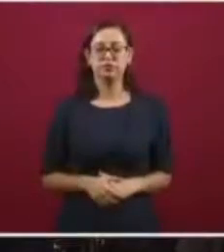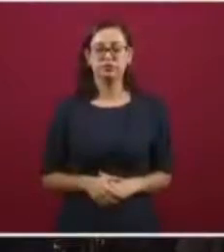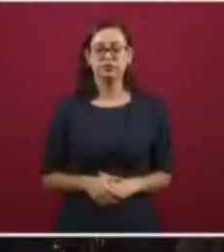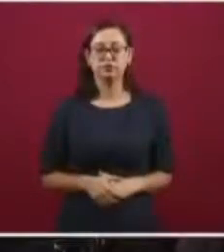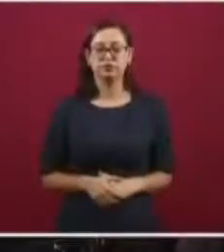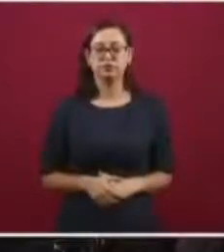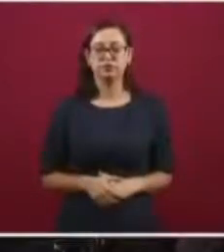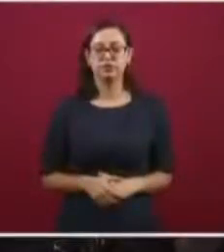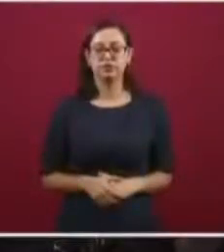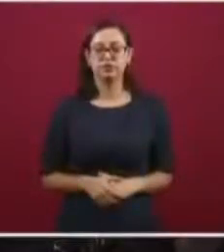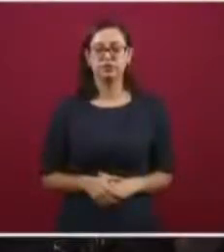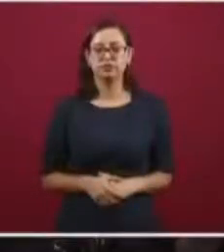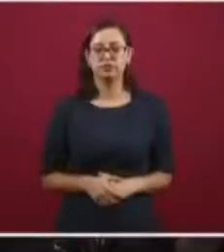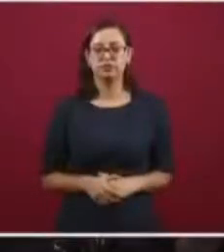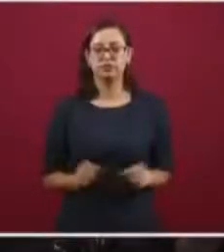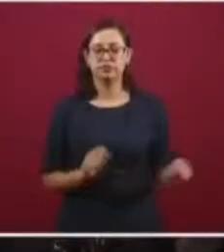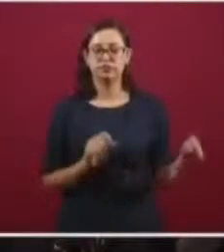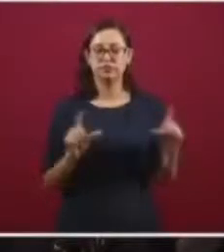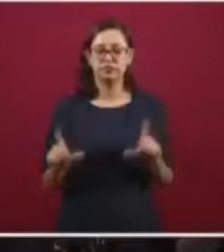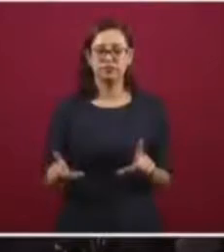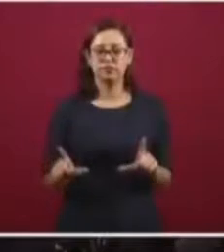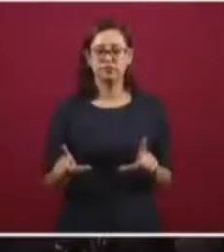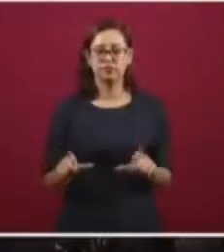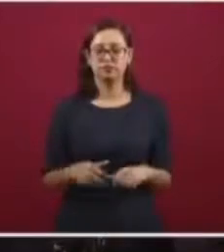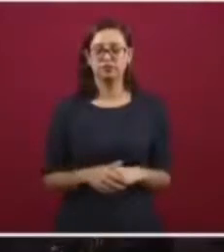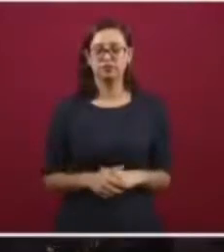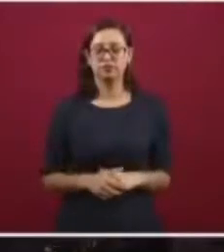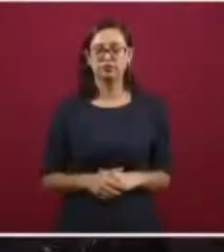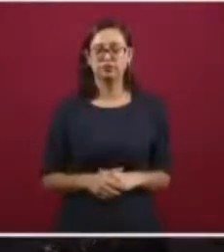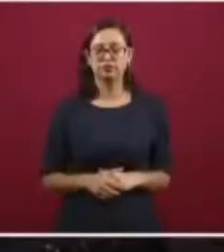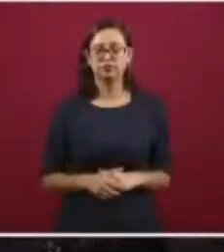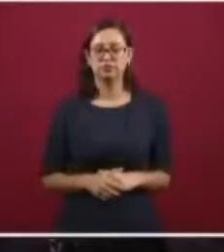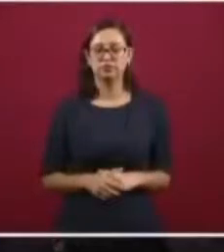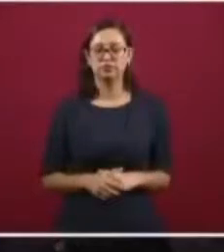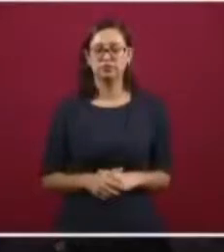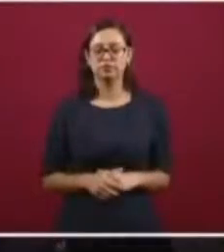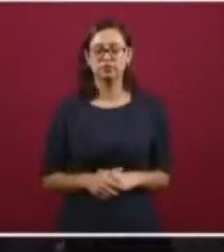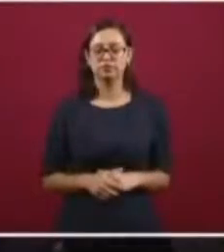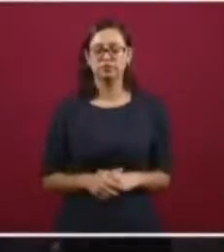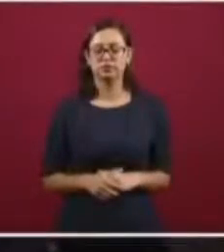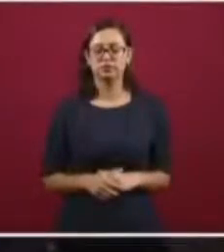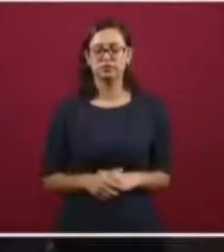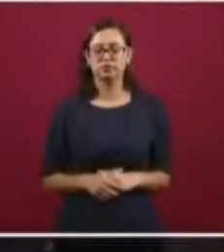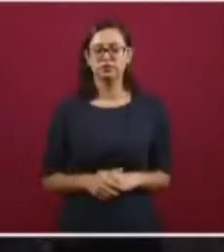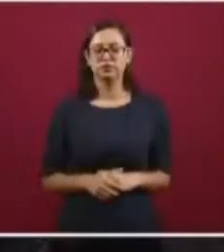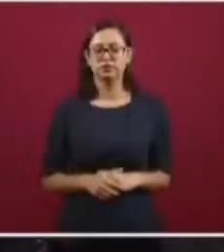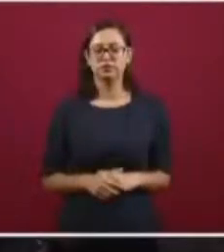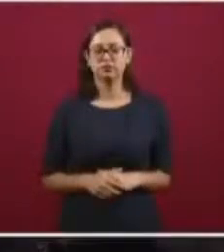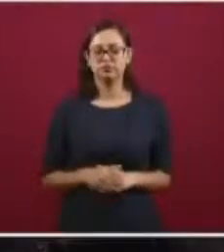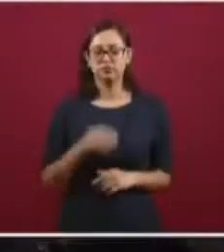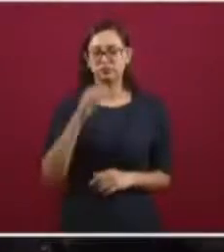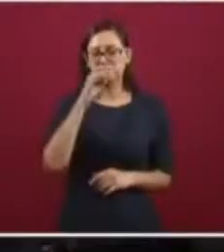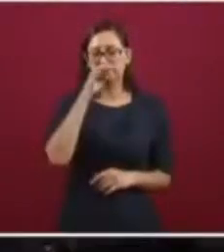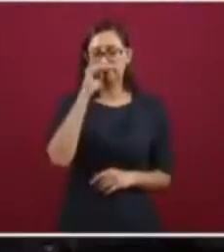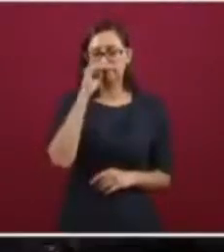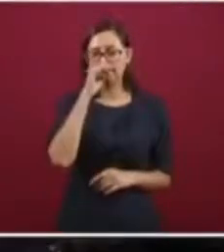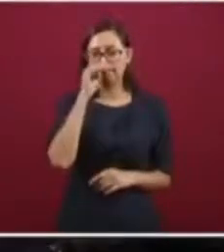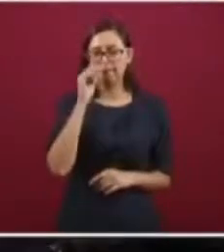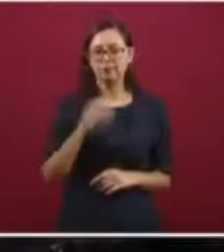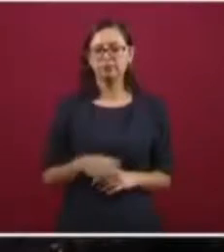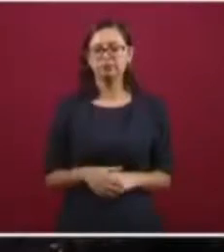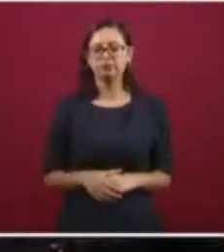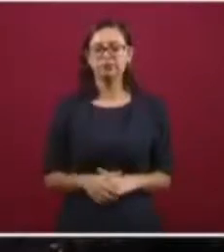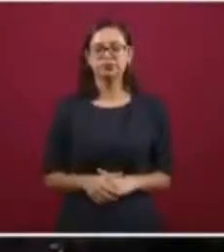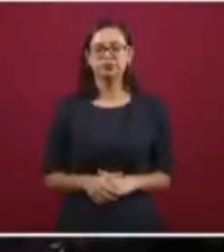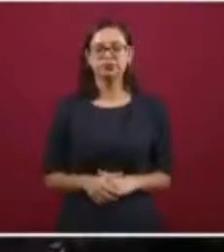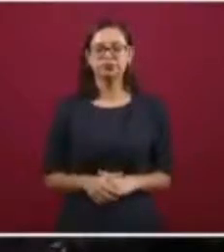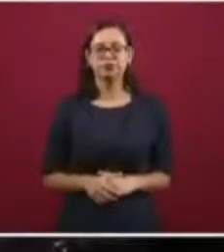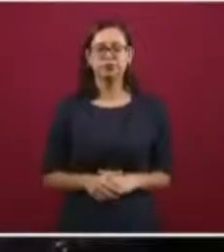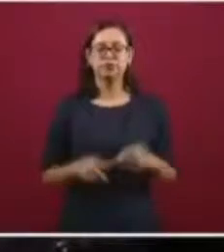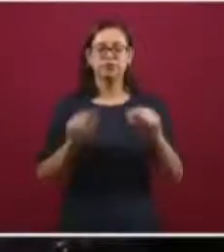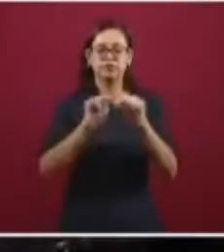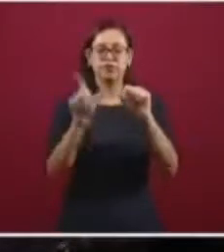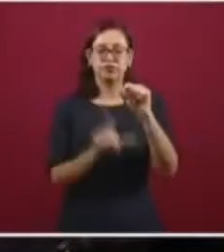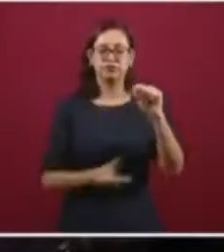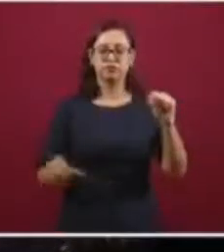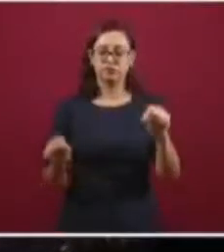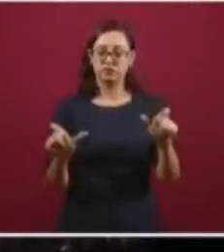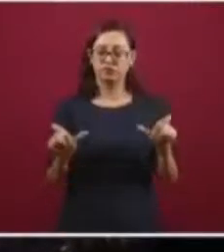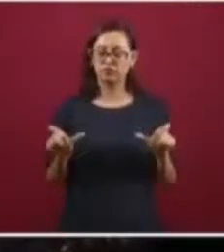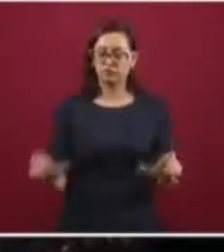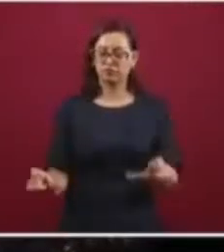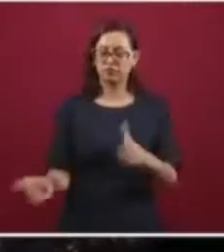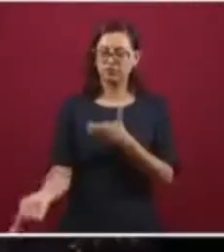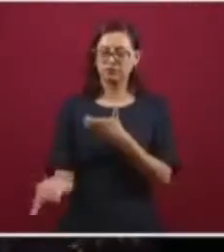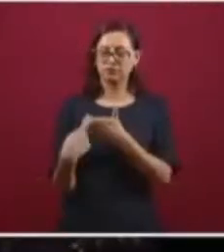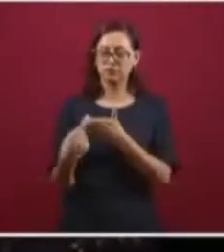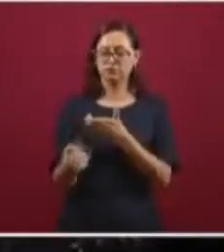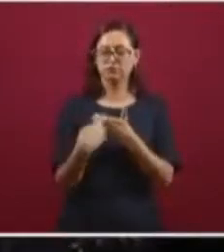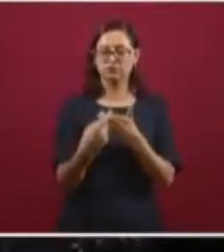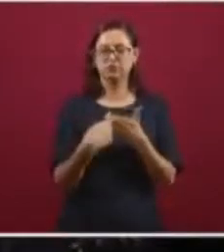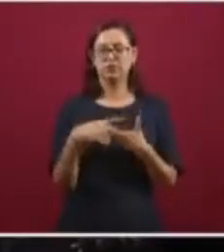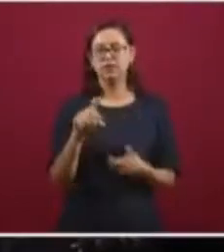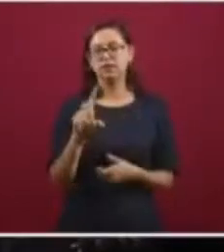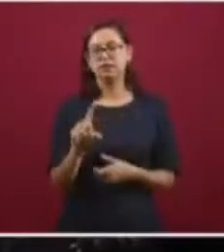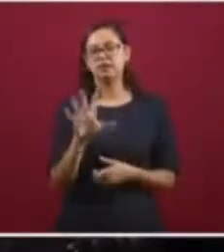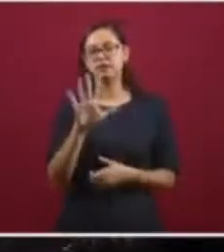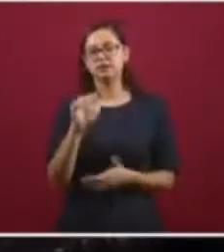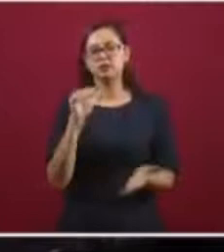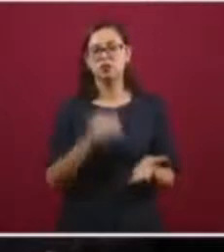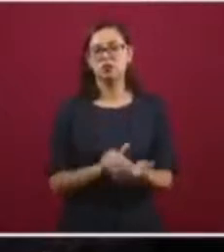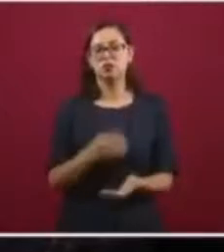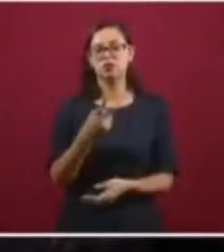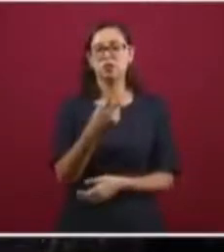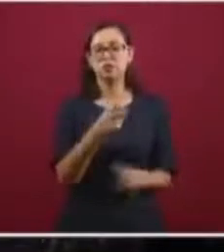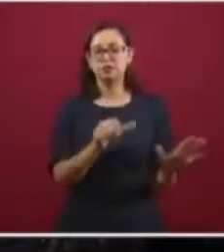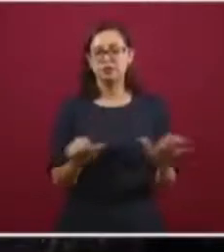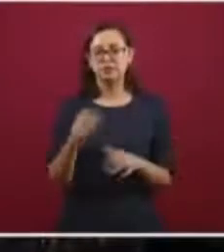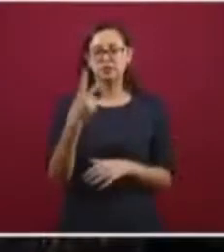Actualmente, la Guardia Nacional está constituida, como vemos, por 35 mil 232 de la Policía